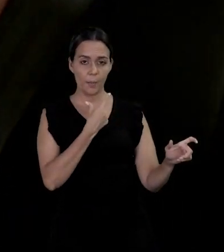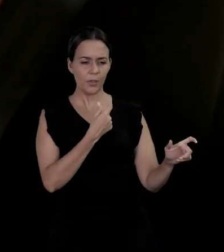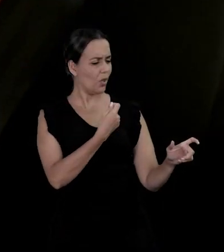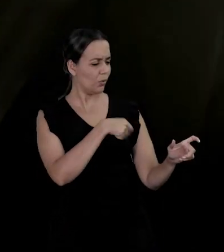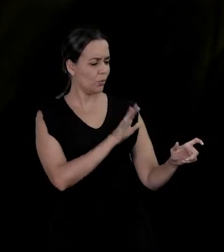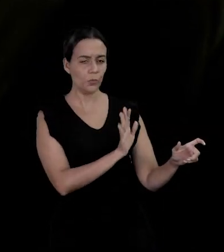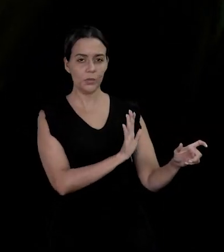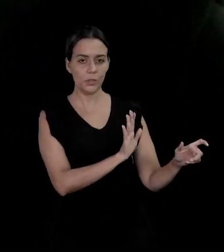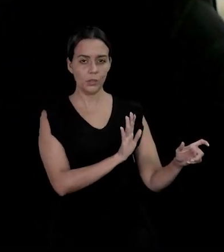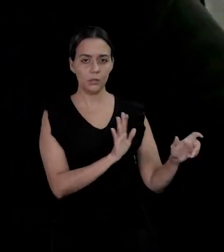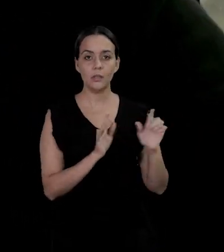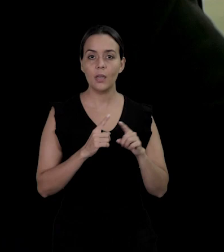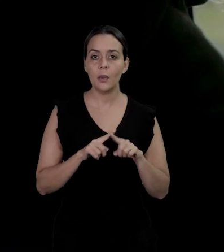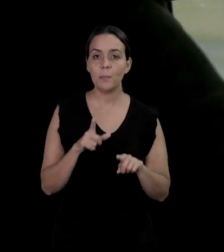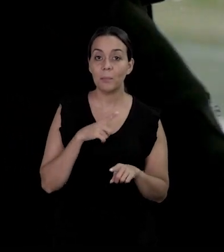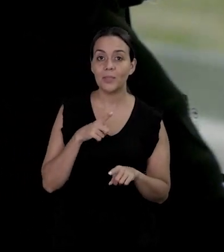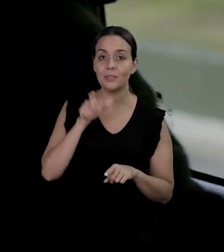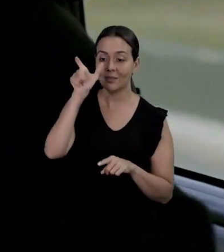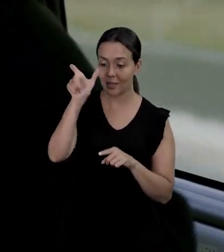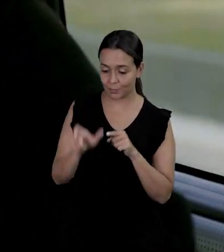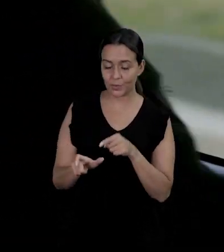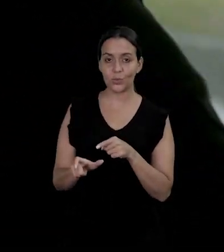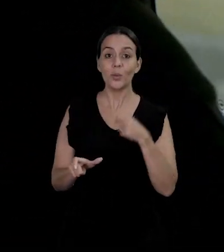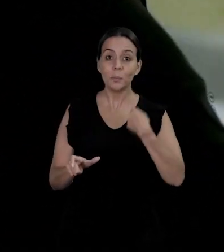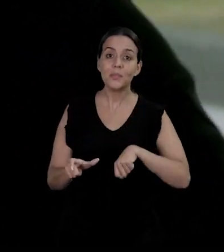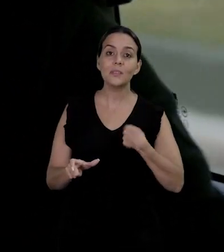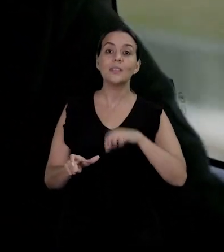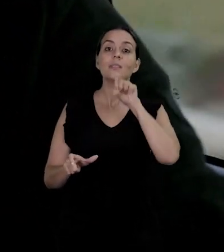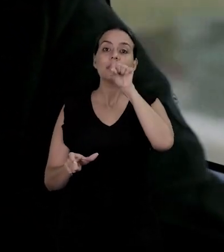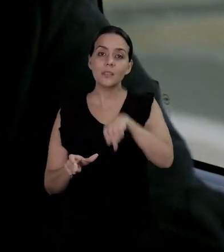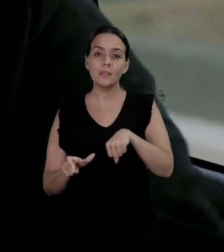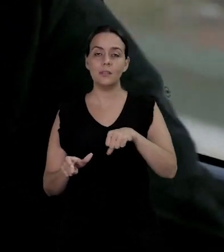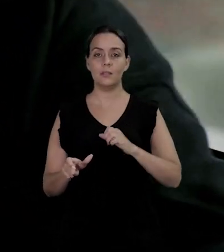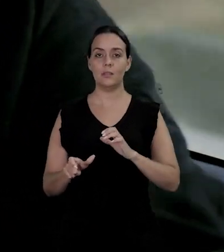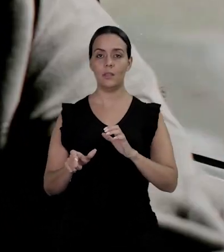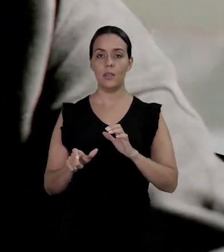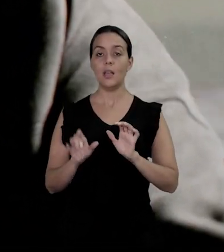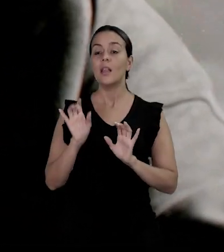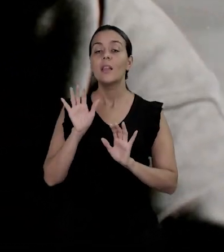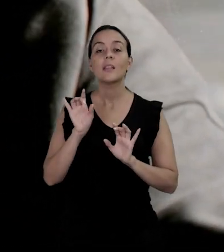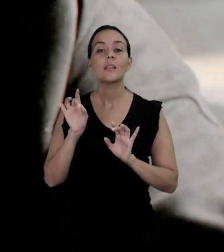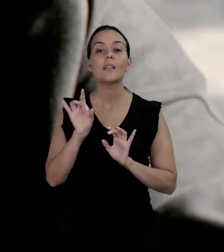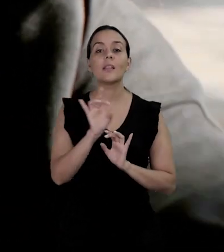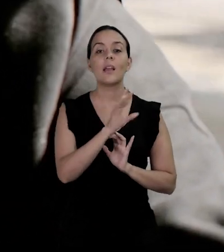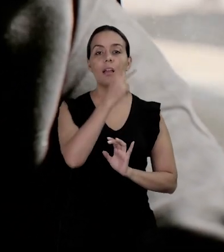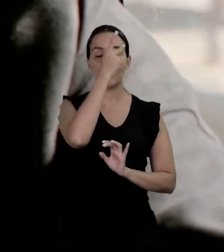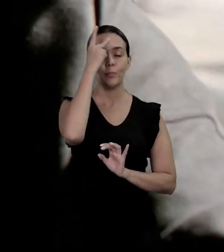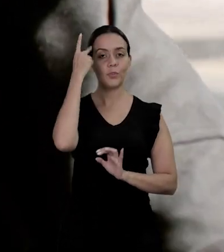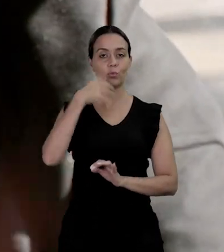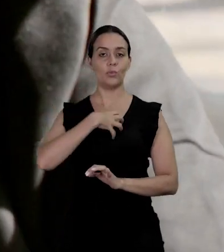tem uma pessoa que precisaria tomar um remédio e não está tomando. E vice-versa, né? Ou seja, o que a gente tem que investir,